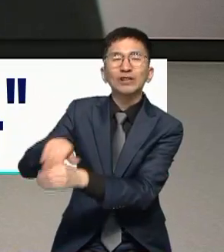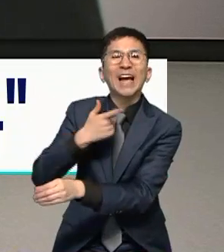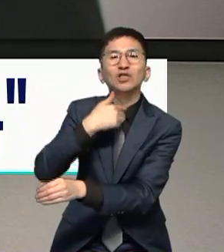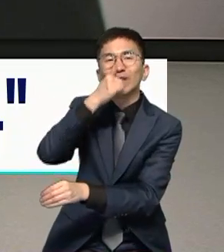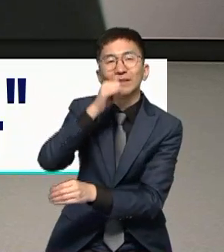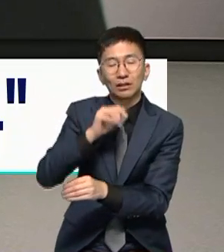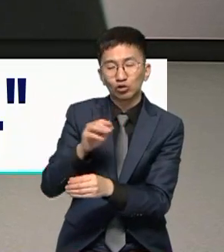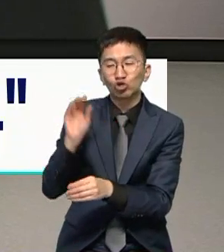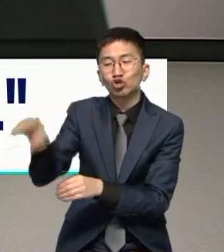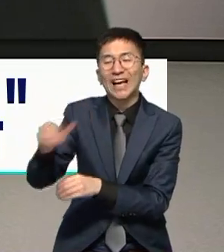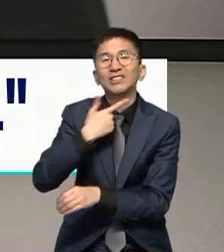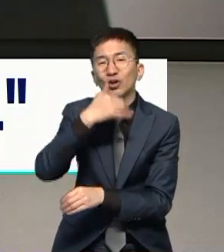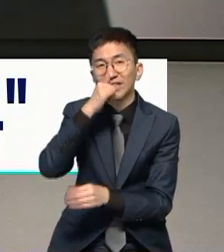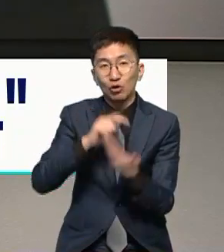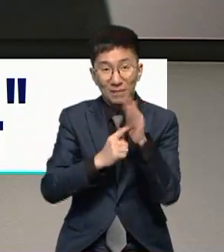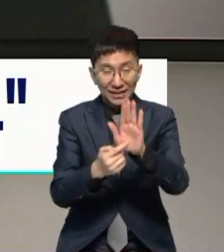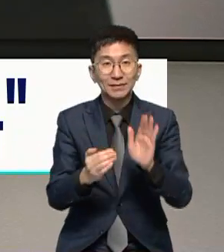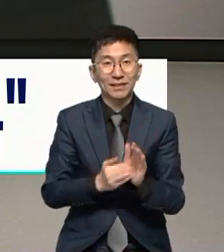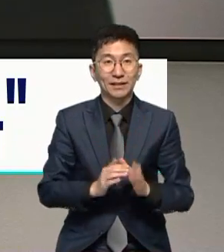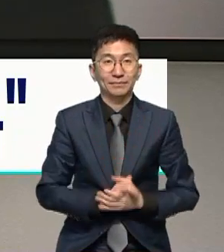이 내용은 김기태 기자가 취재했습니다.